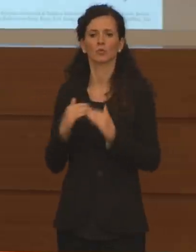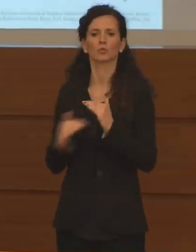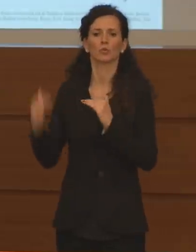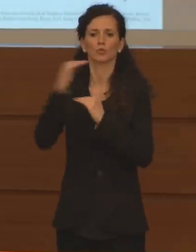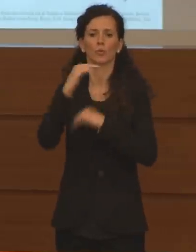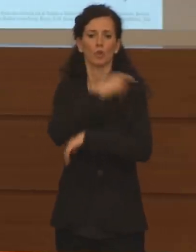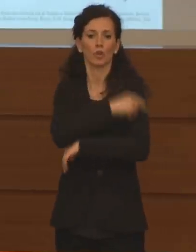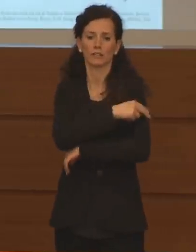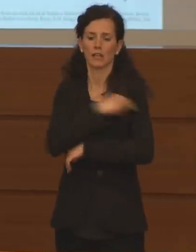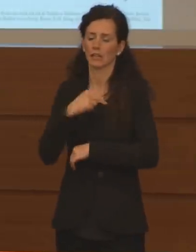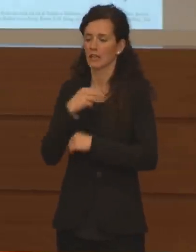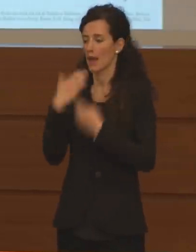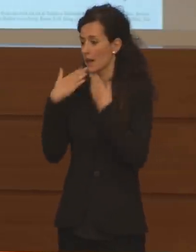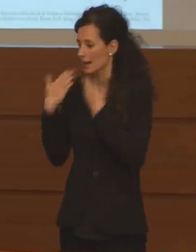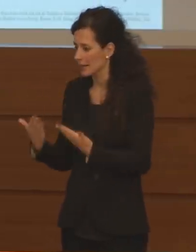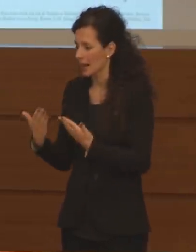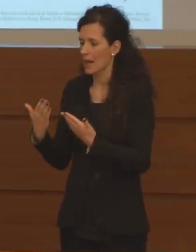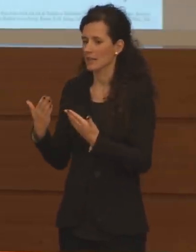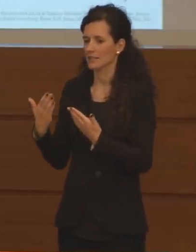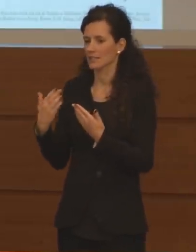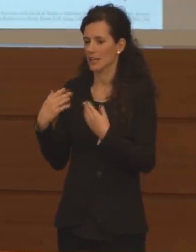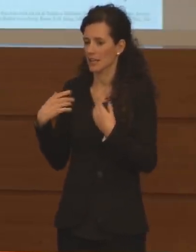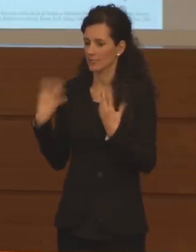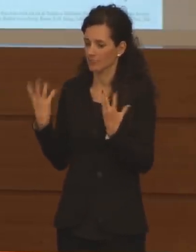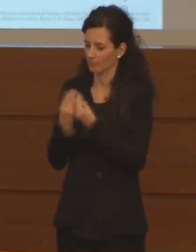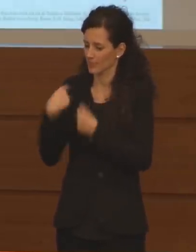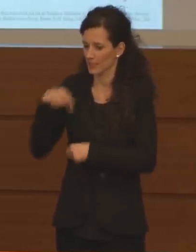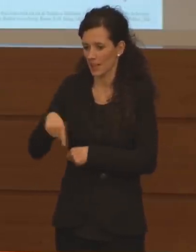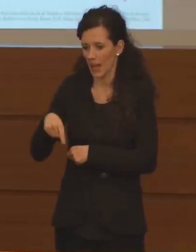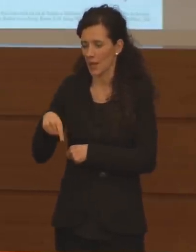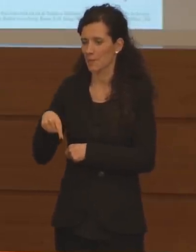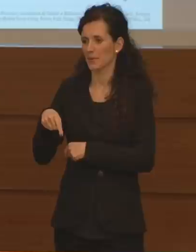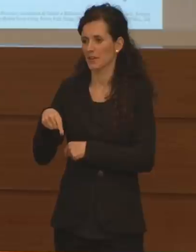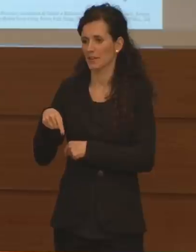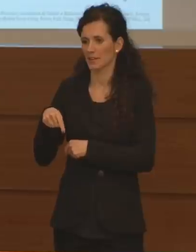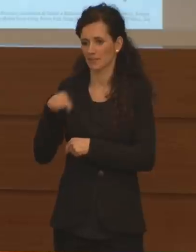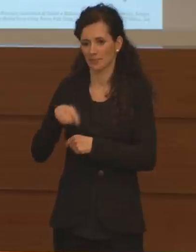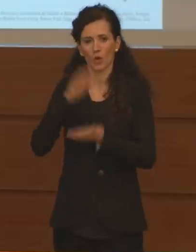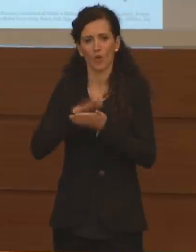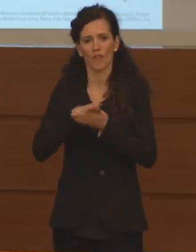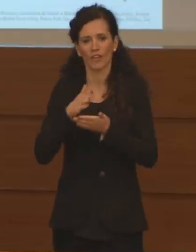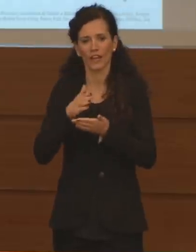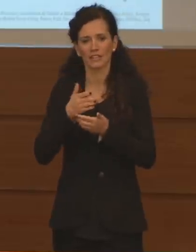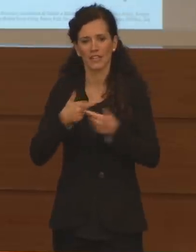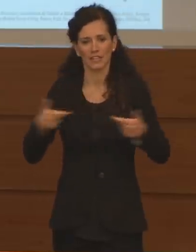ringrazio per avermi accompagnato in conferenza stampa.